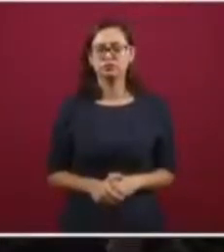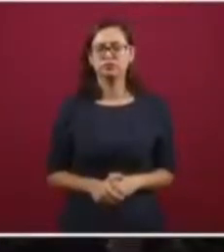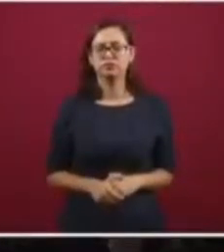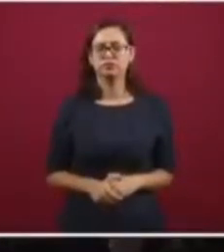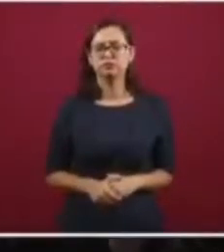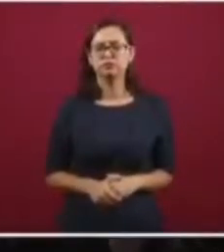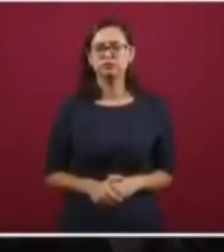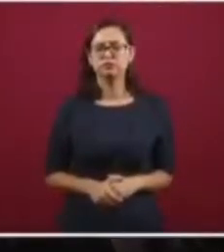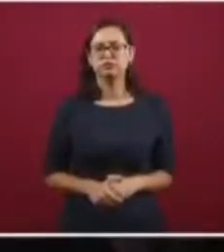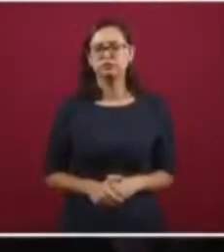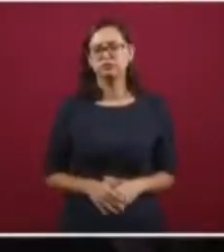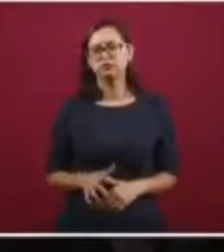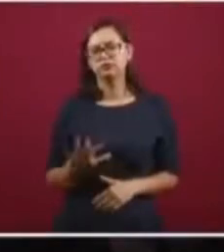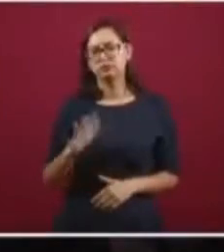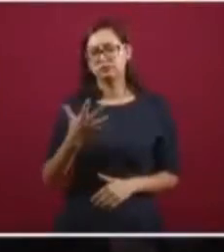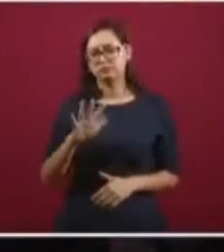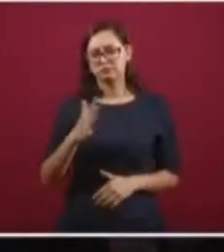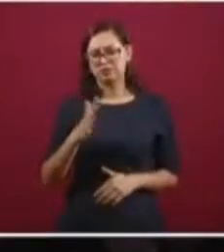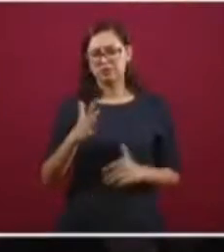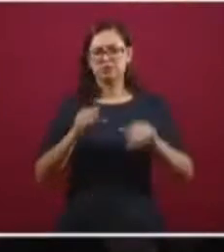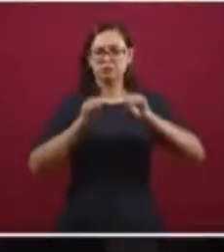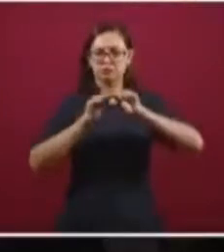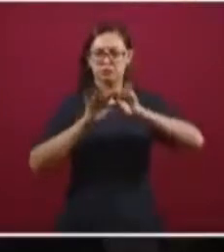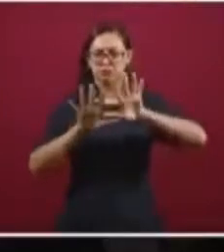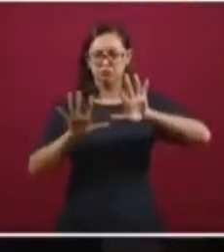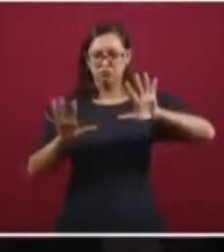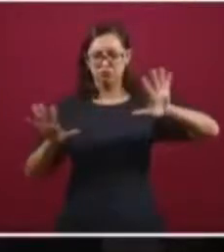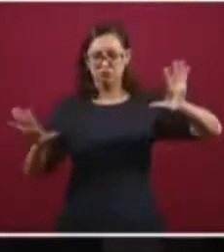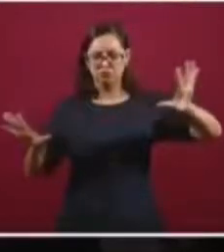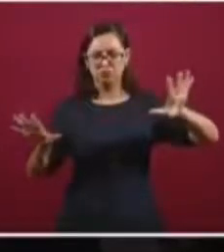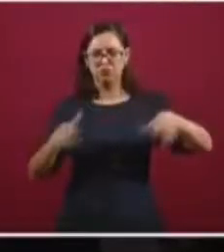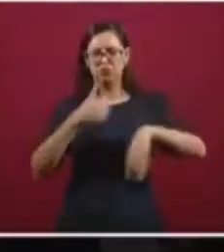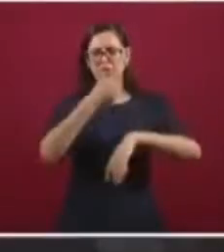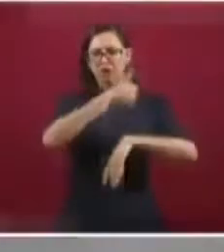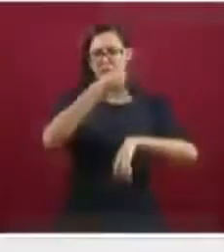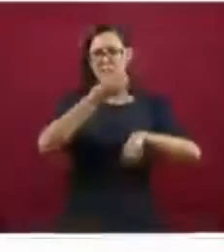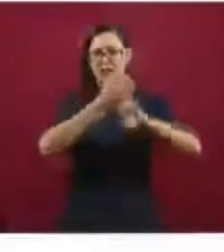Este es más o menos cómo está el despliegue en cada uno de los estados. Si observamos